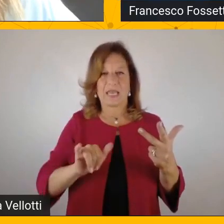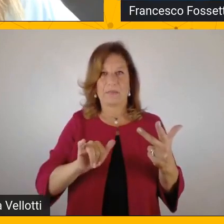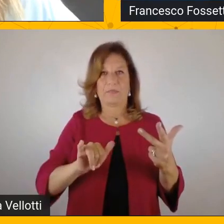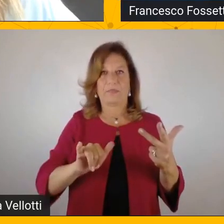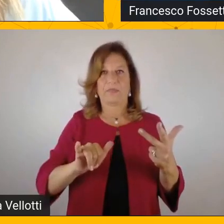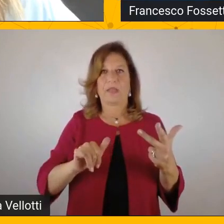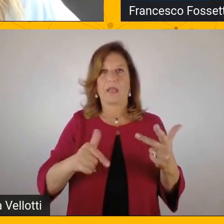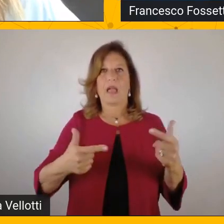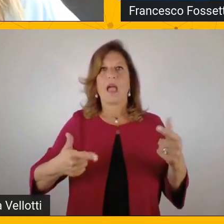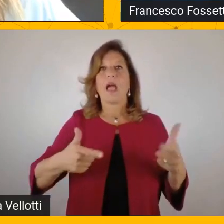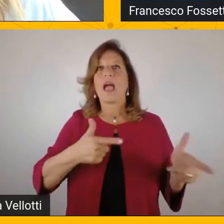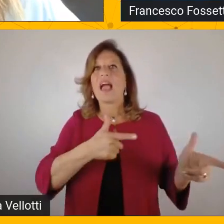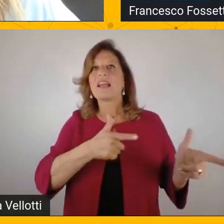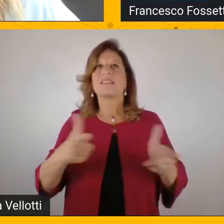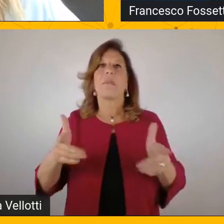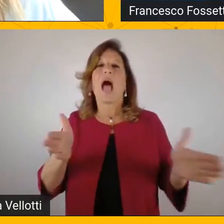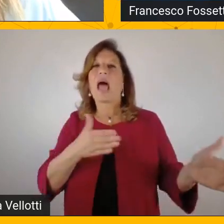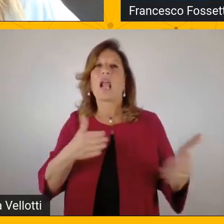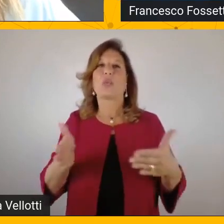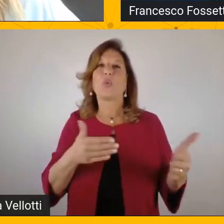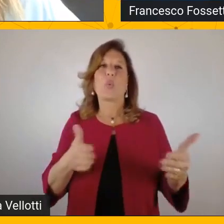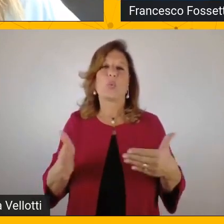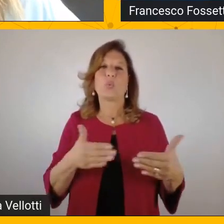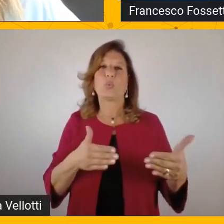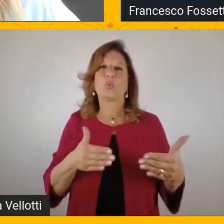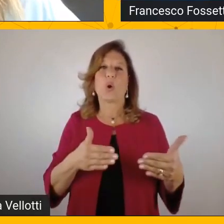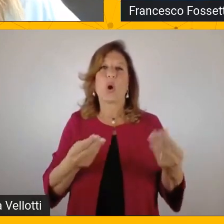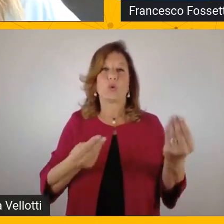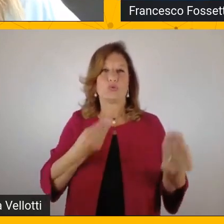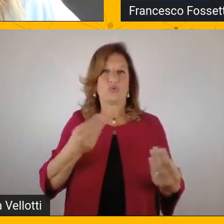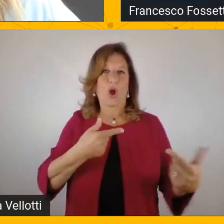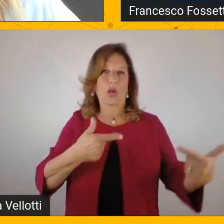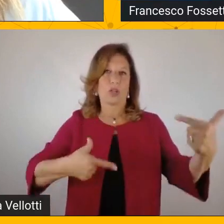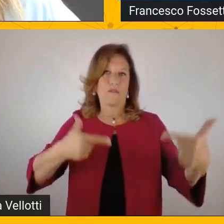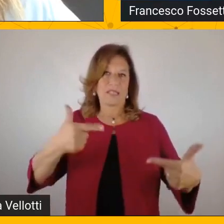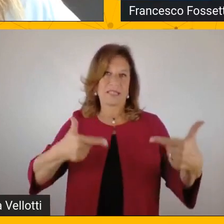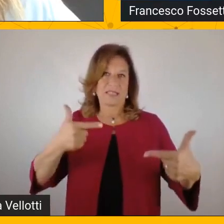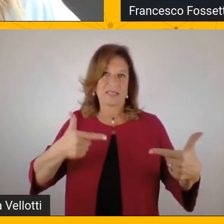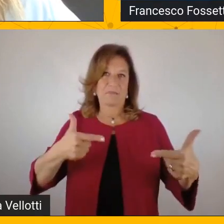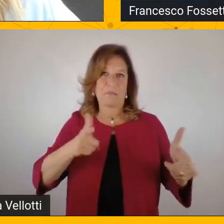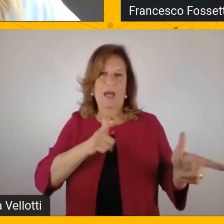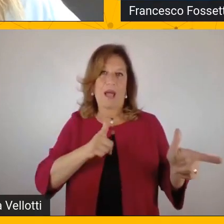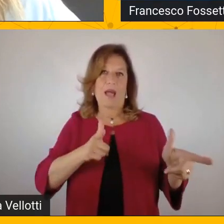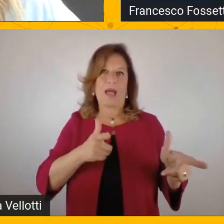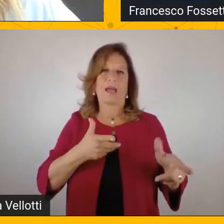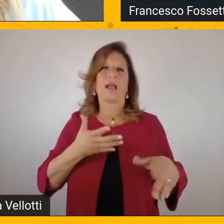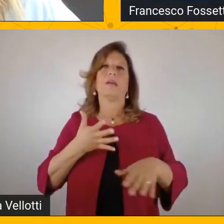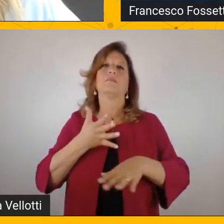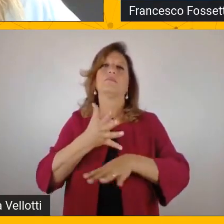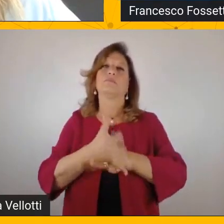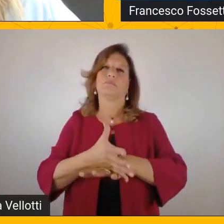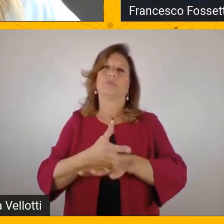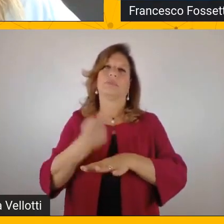solitamente sono appunto spara tutto quindi giochi in cui si